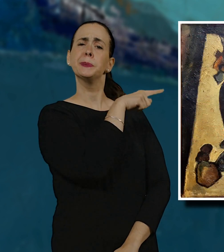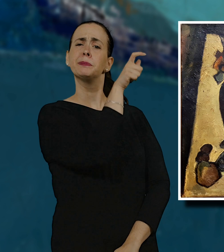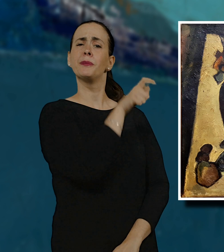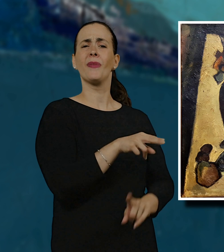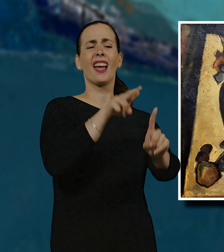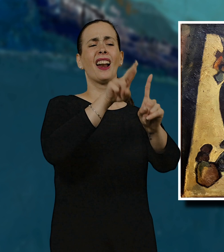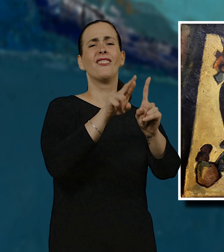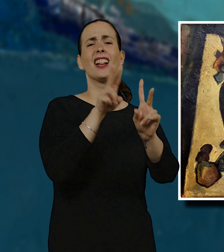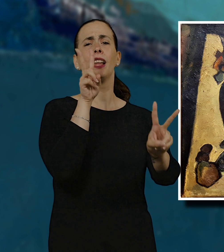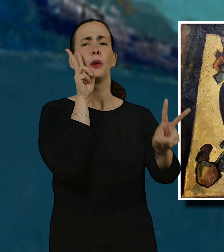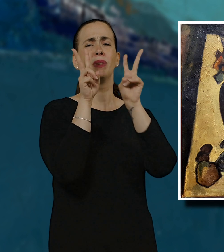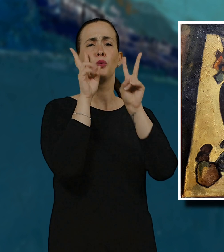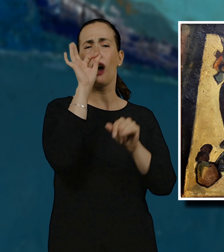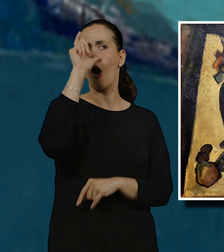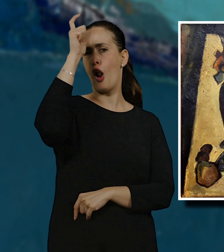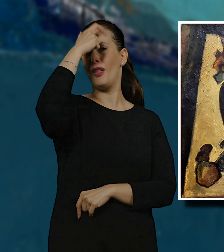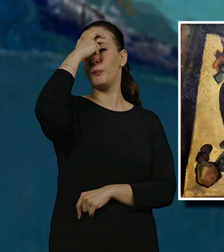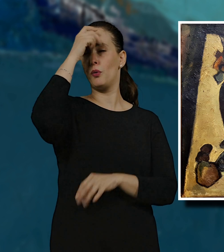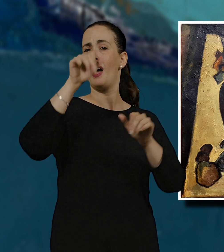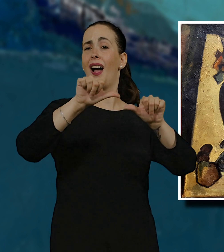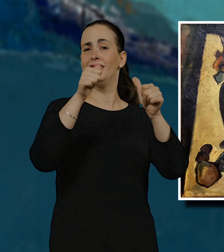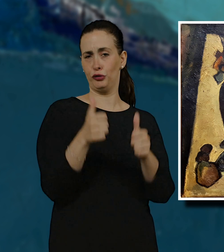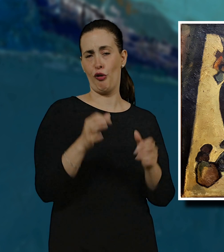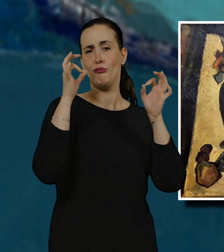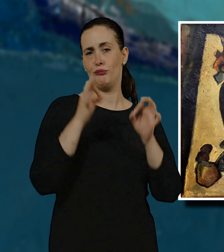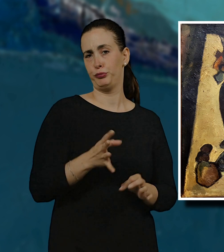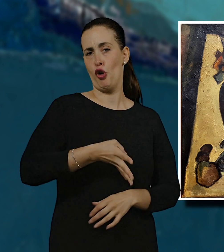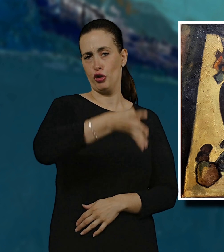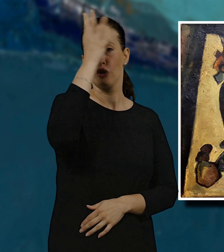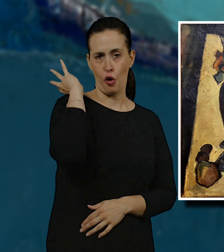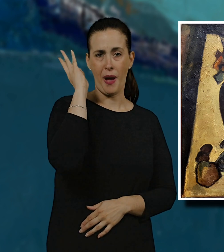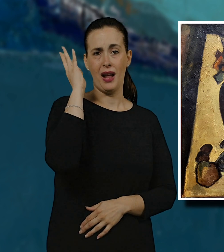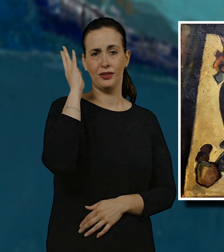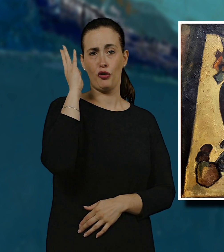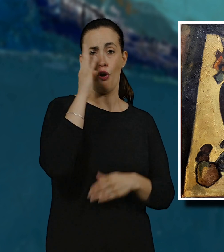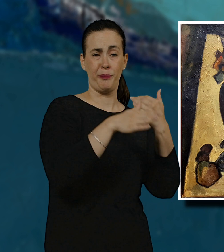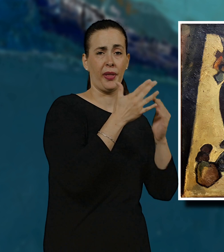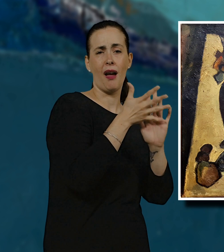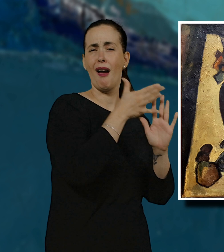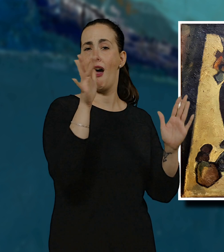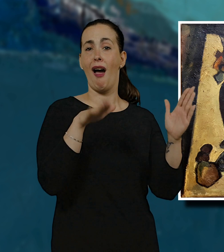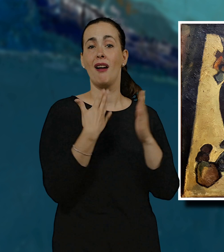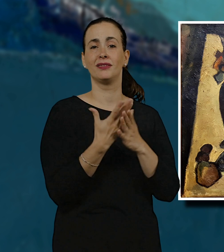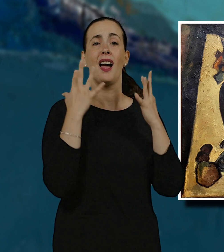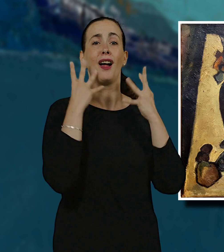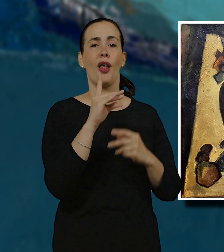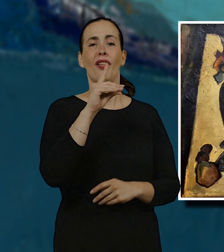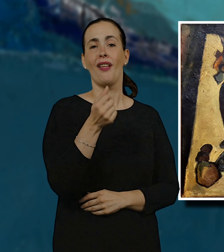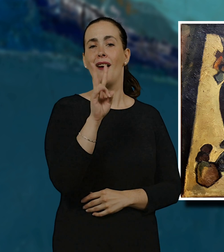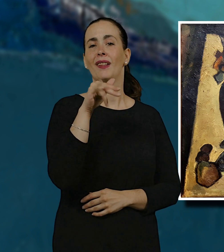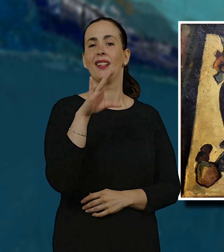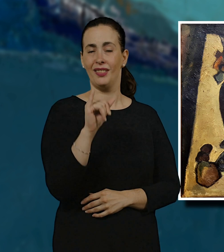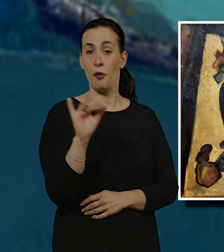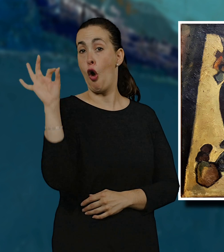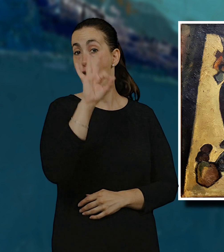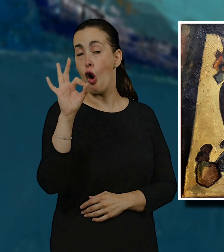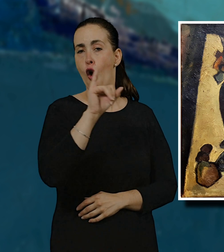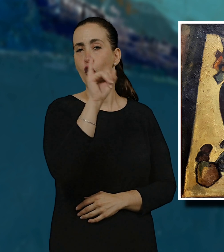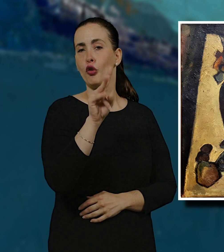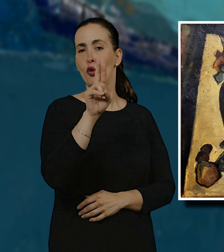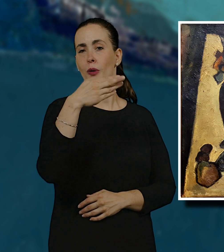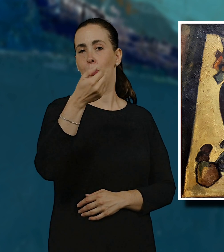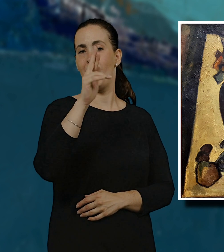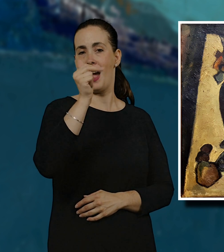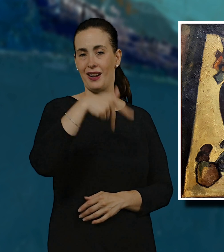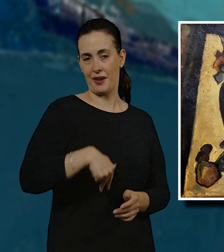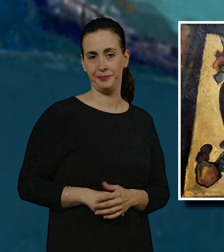Els seus referents visuals i conceptuals van del romànic a Leonardo de Vinci o Zurbarán,